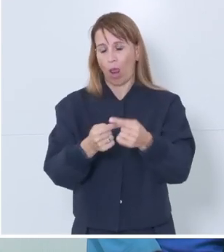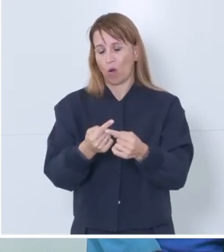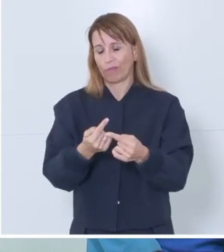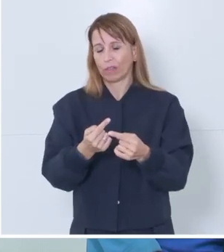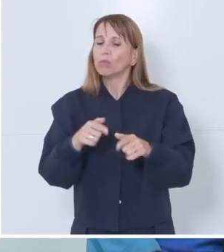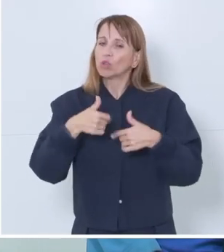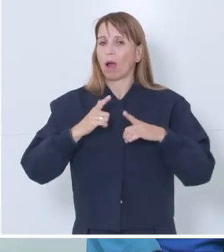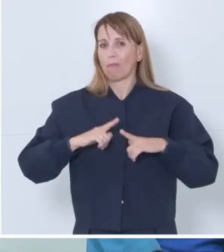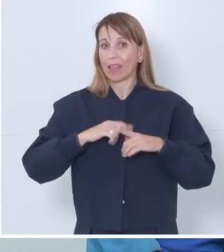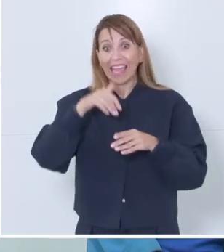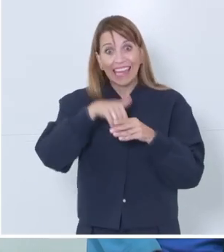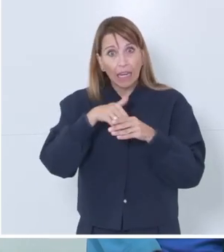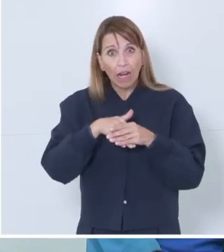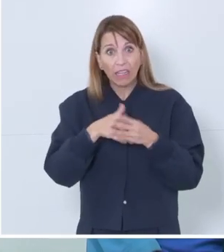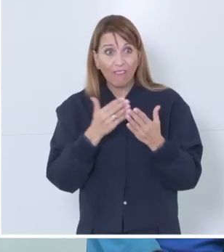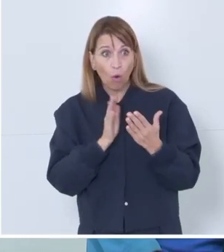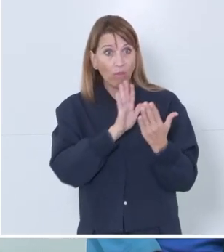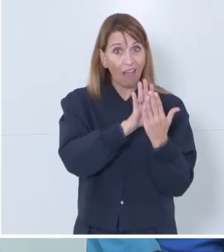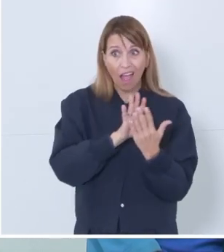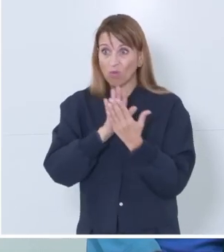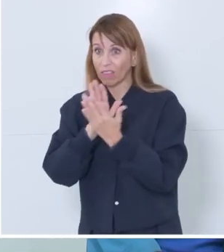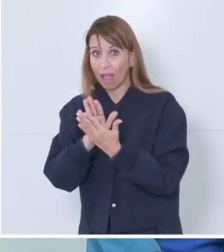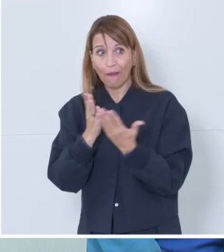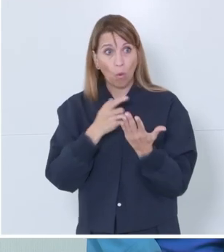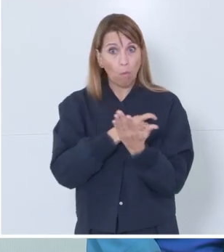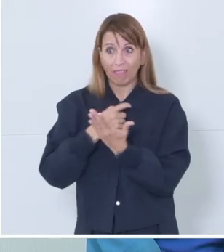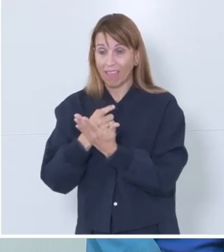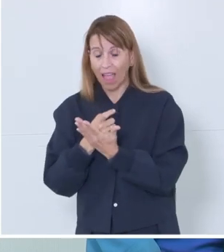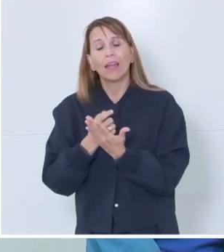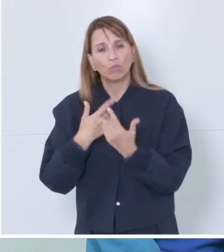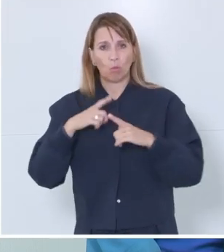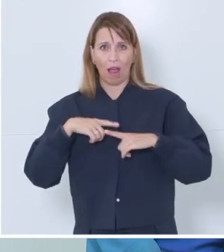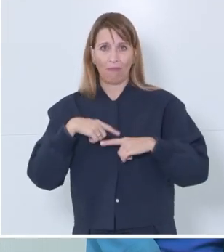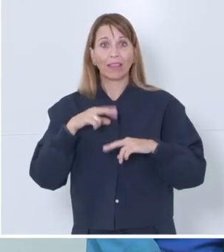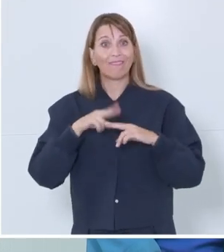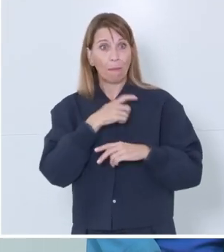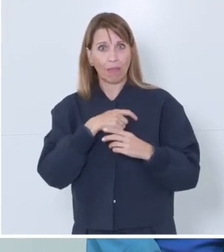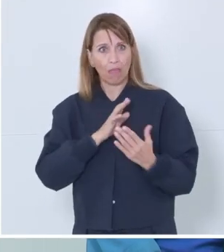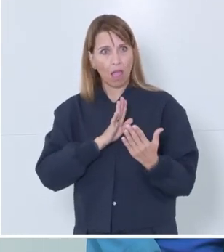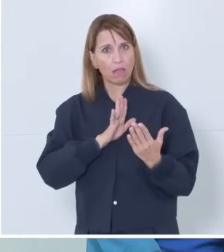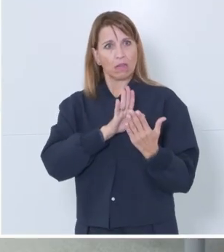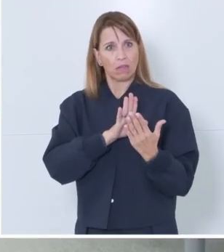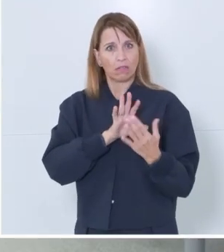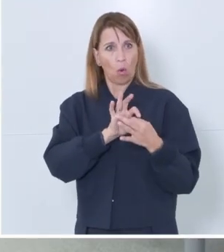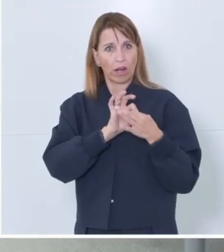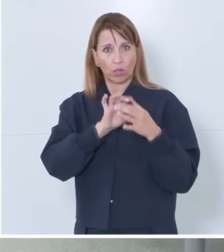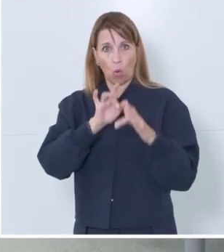Überschneidungen kann man erst dann beurteilen, wenn Parteien auch aufeinander zugehen.